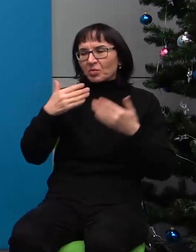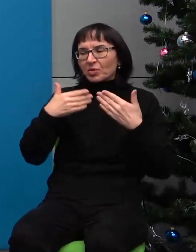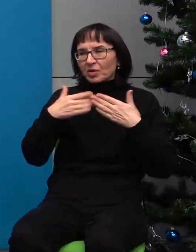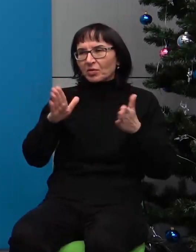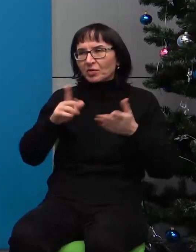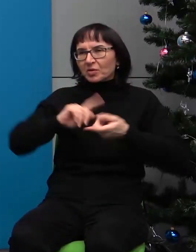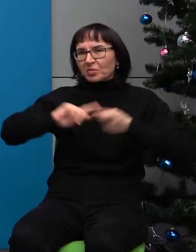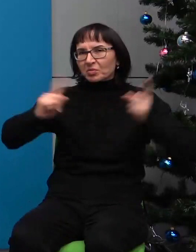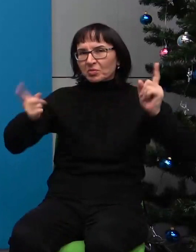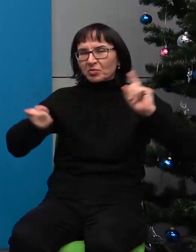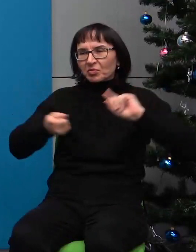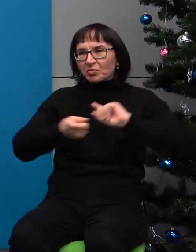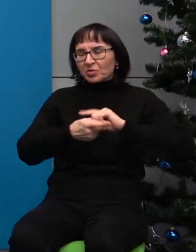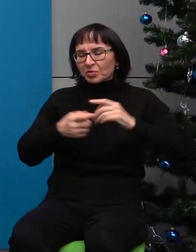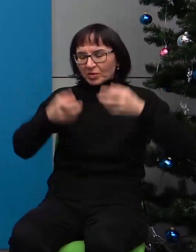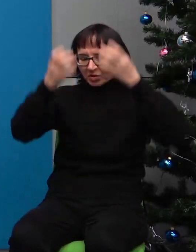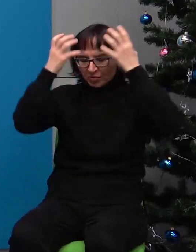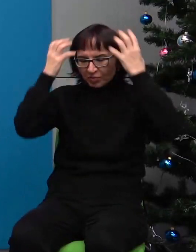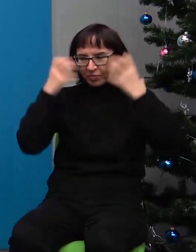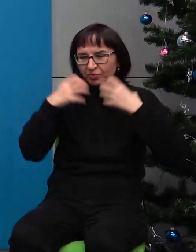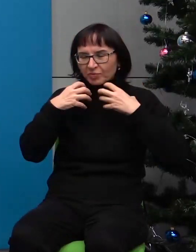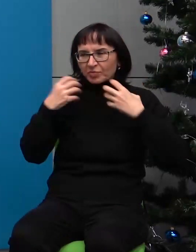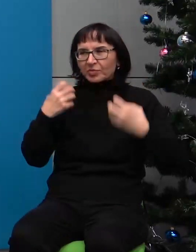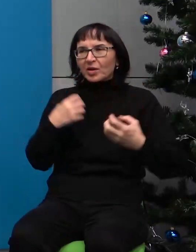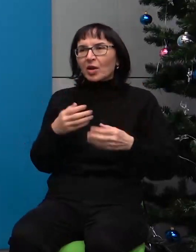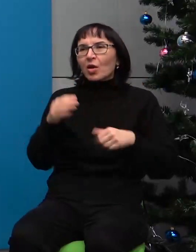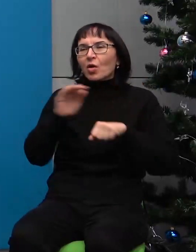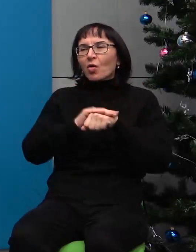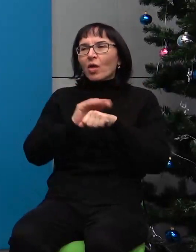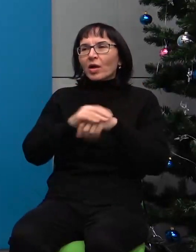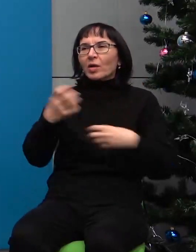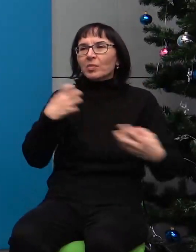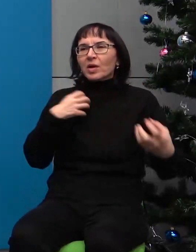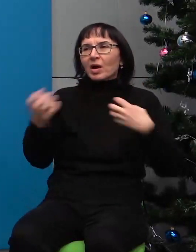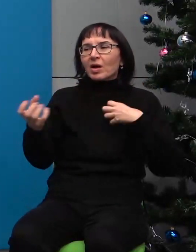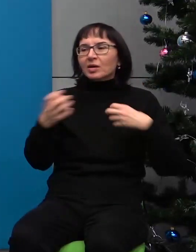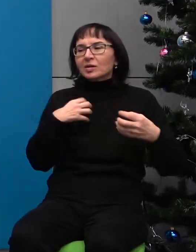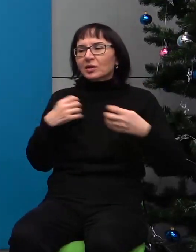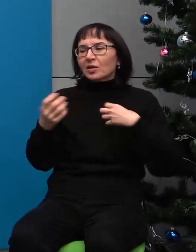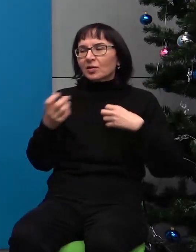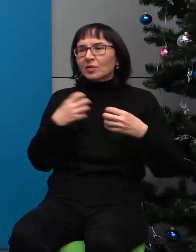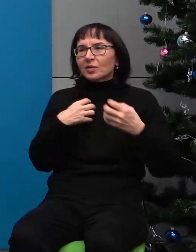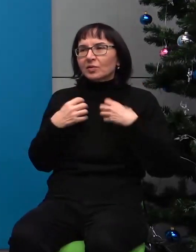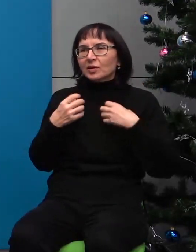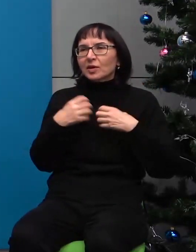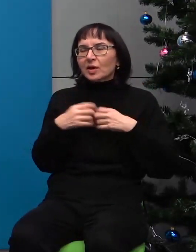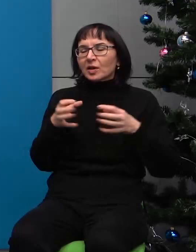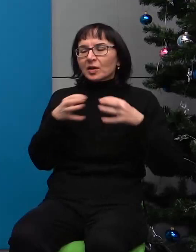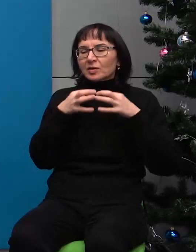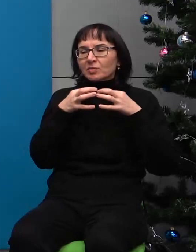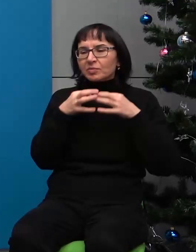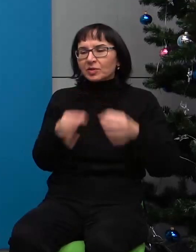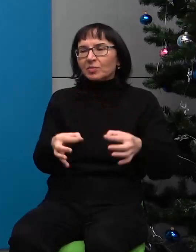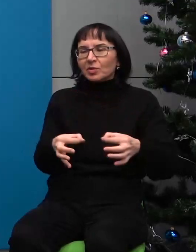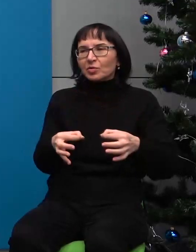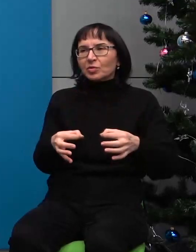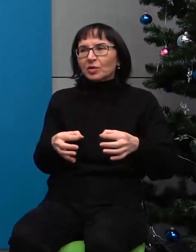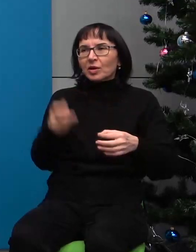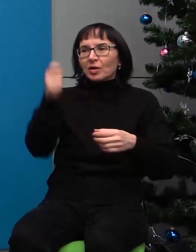mechanika samochodowego z kolegami aktorami i żeśmy tam, lizakiem przyjeżdża samochód i my tam taki lizak jak w Formule 1,